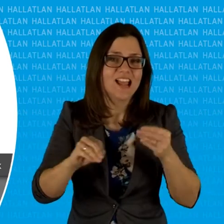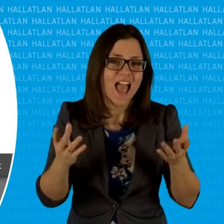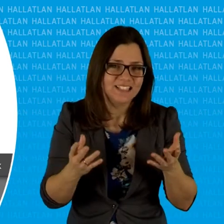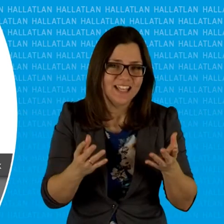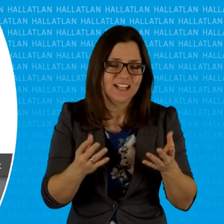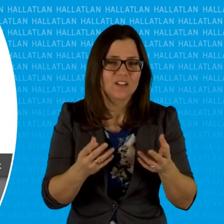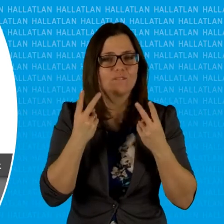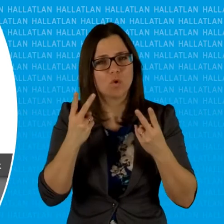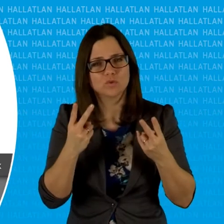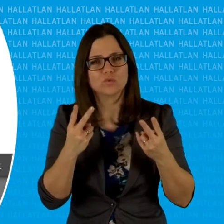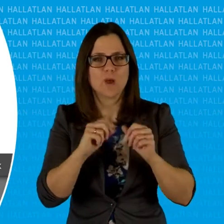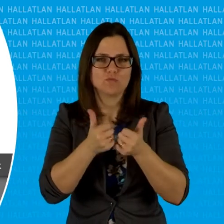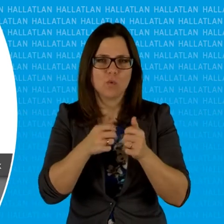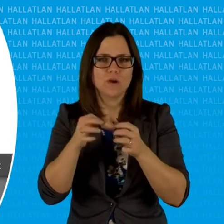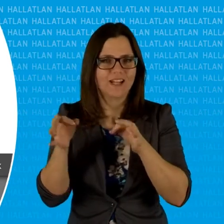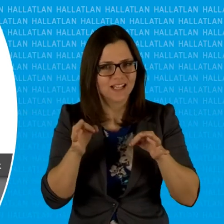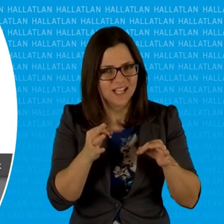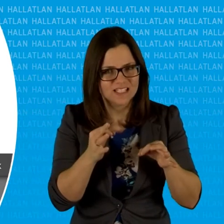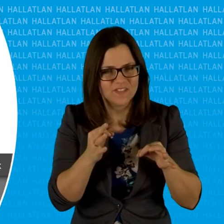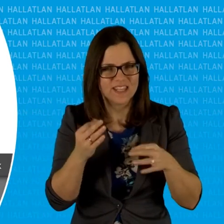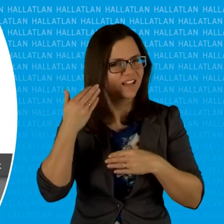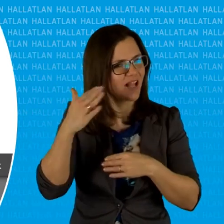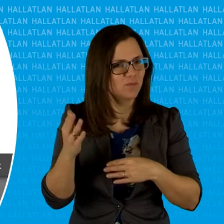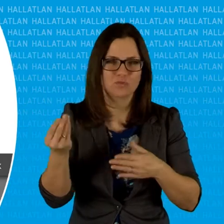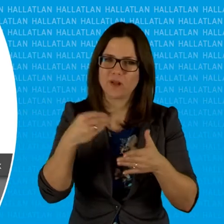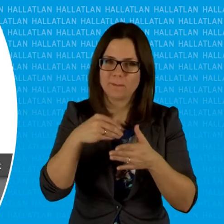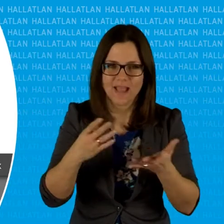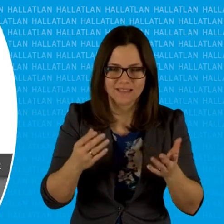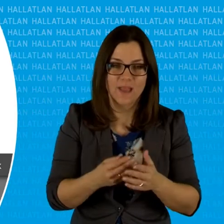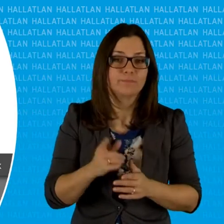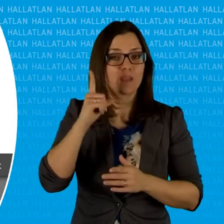sajnos egyetlen fontosabb sportrendezvényen sem tudott részt venni a csapat.